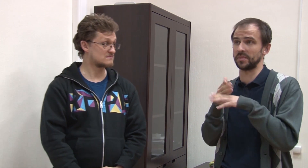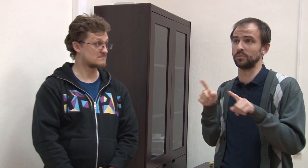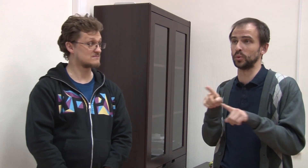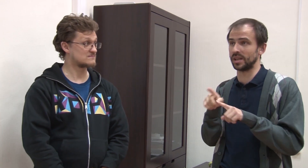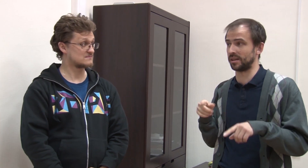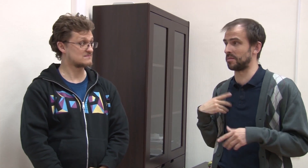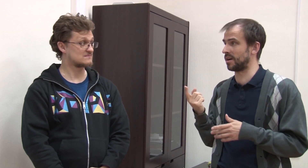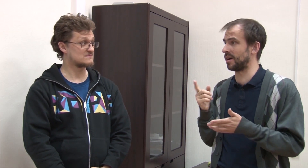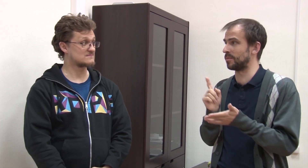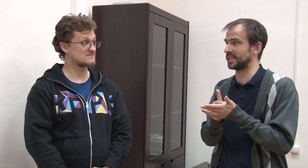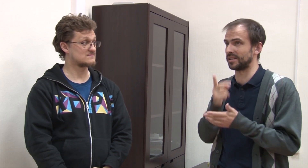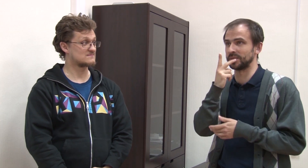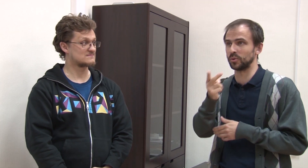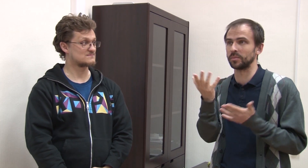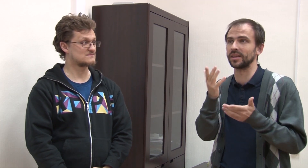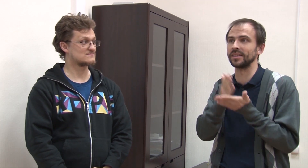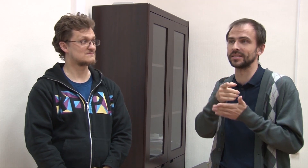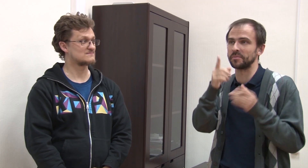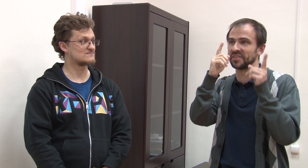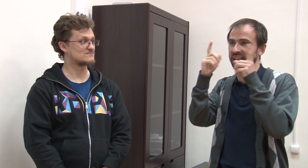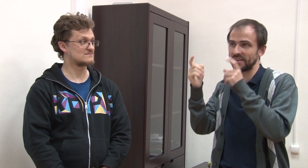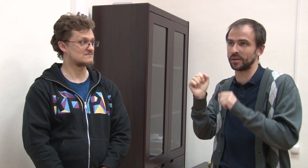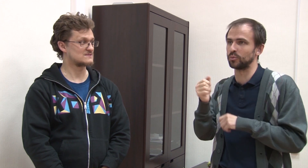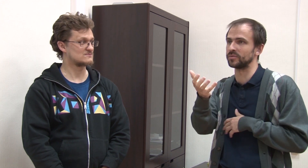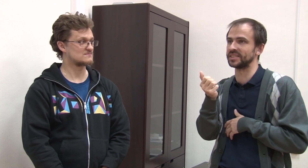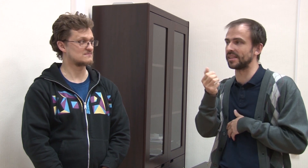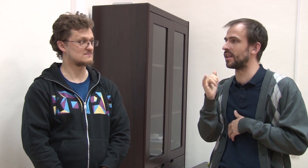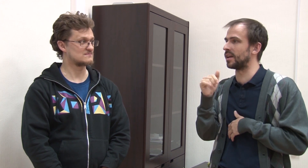В этих городах есть музеи. Мы обязательно посмотрим, какими фотографиями располагают музеи.